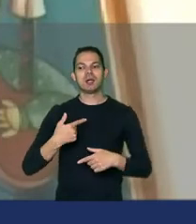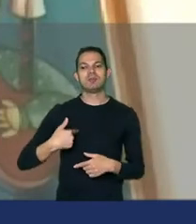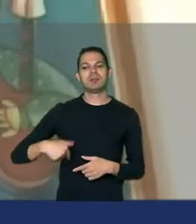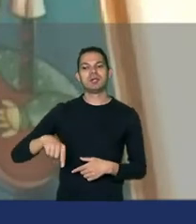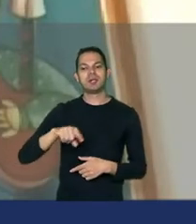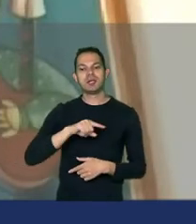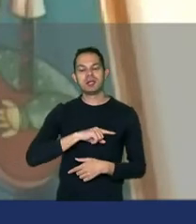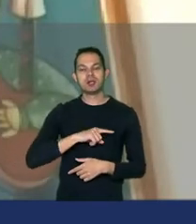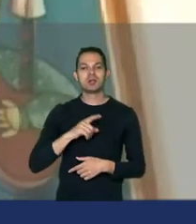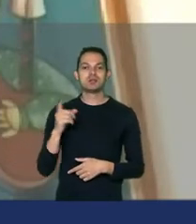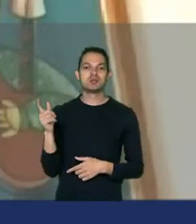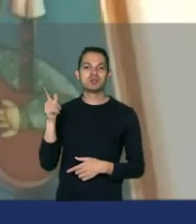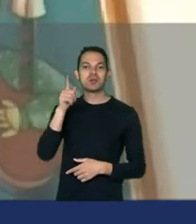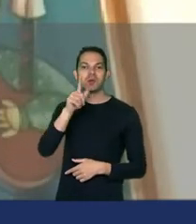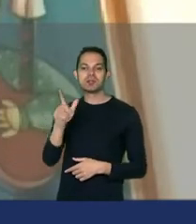RESGATARMOS OS DESTINOS DO